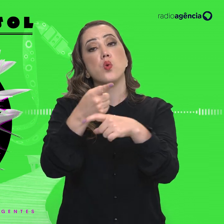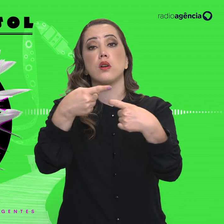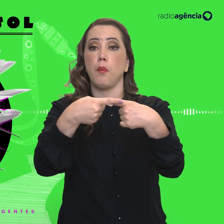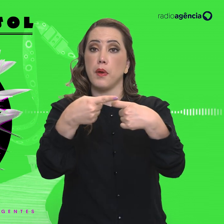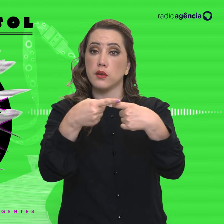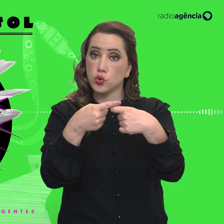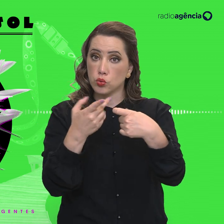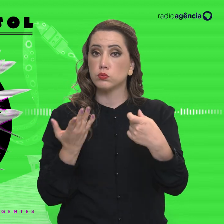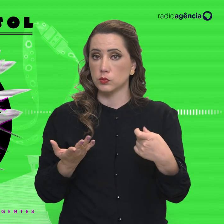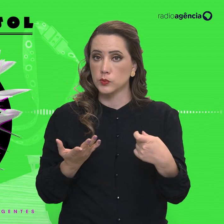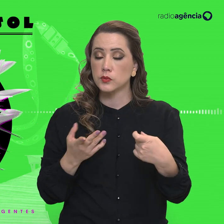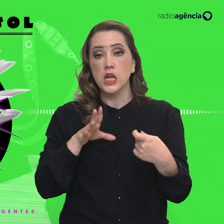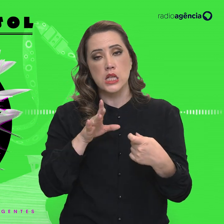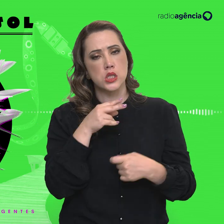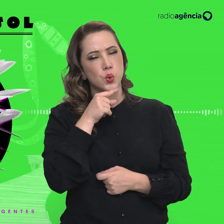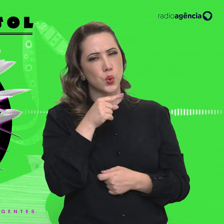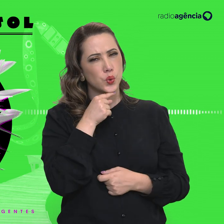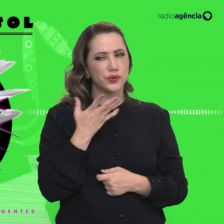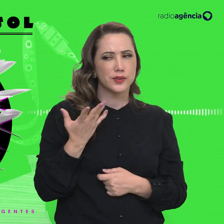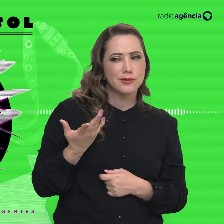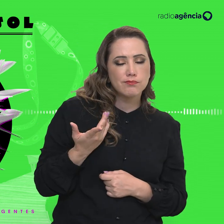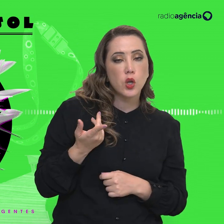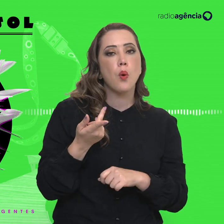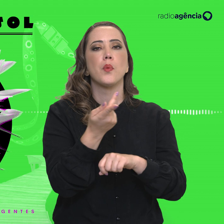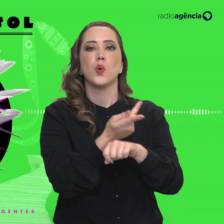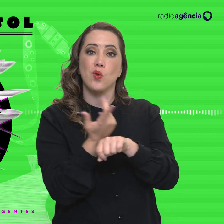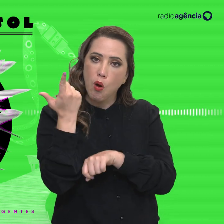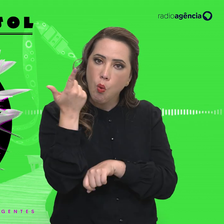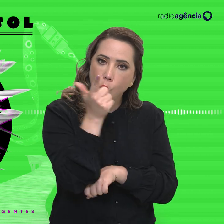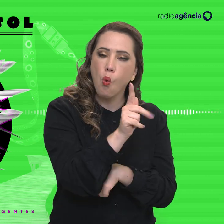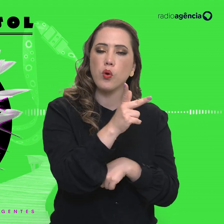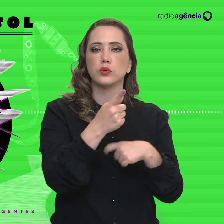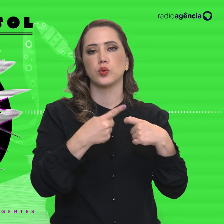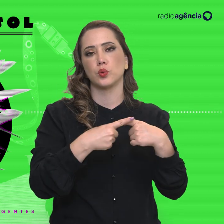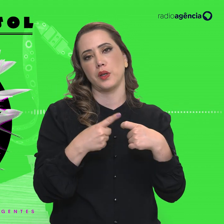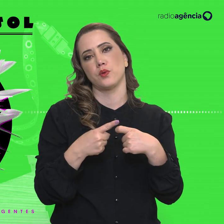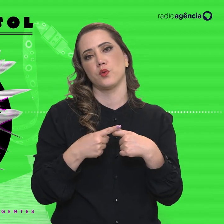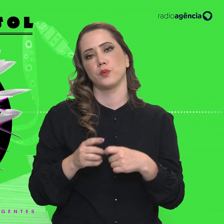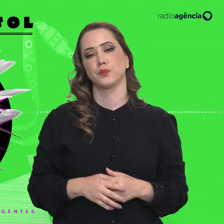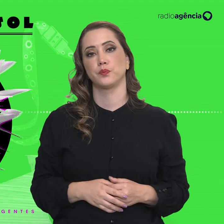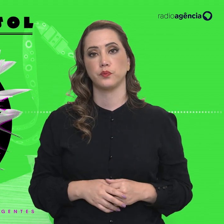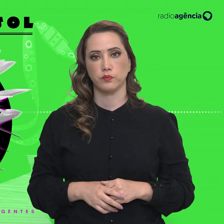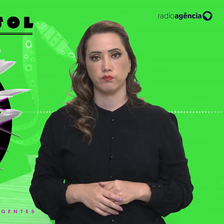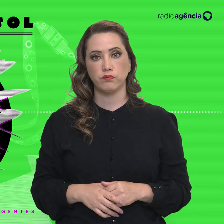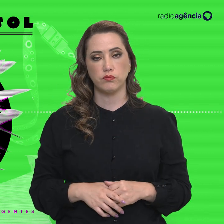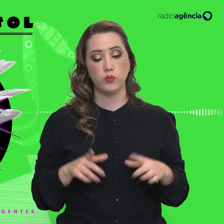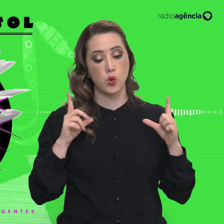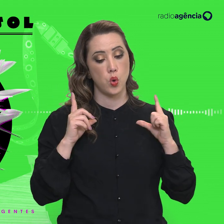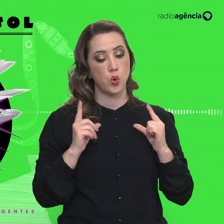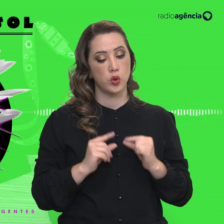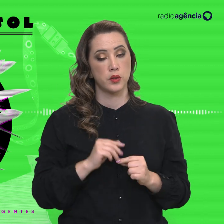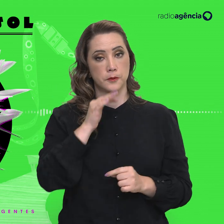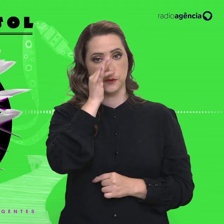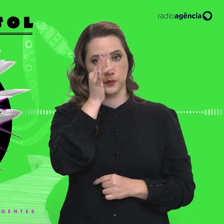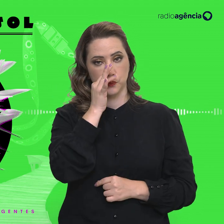[Leyberson] E se a dúvida persistir, ir atrás de mais opiniões médicas. [fim da trilha de aviso para utilidade] [Leyberson] Cordão de Girassol, parte 2: pétalas.